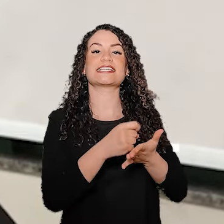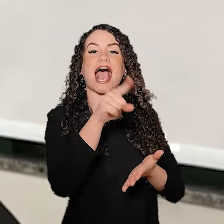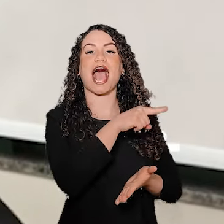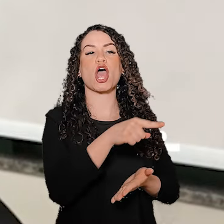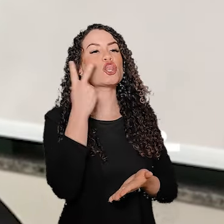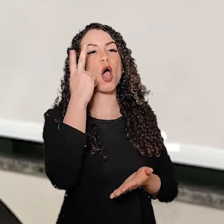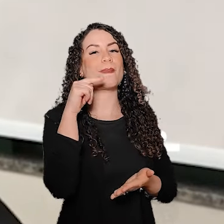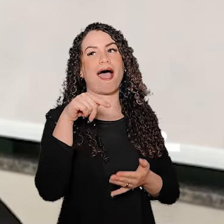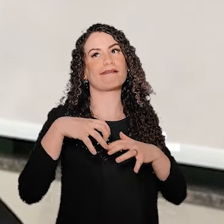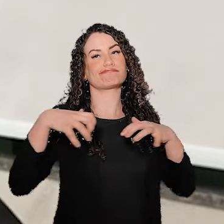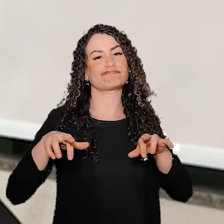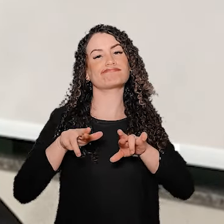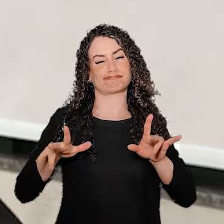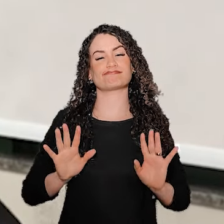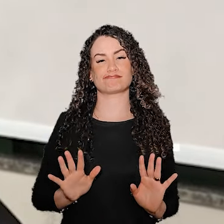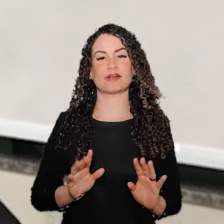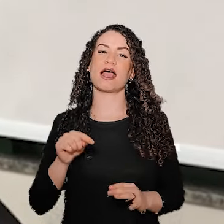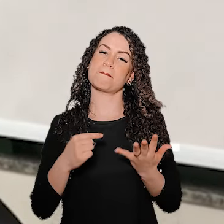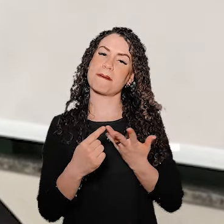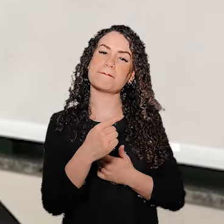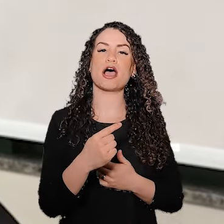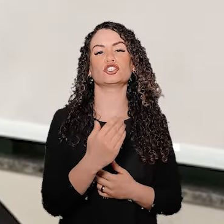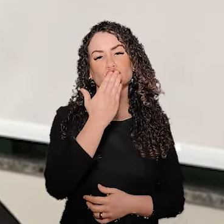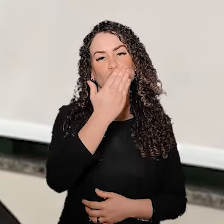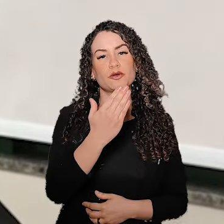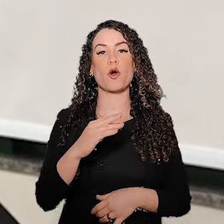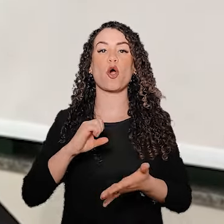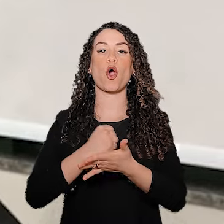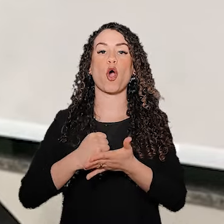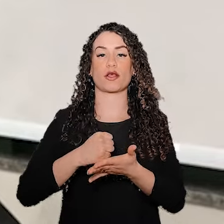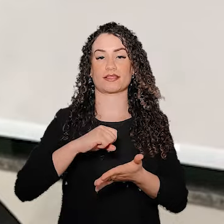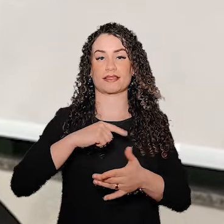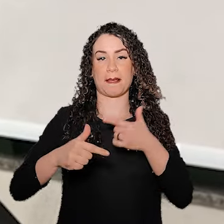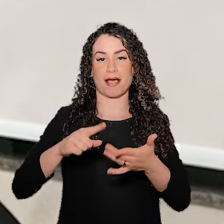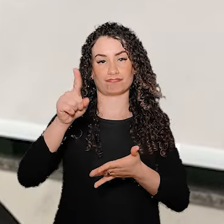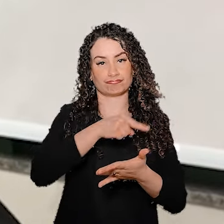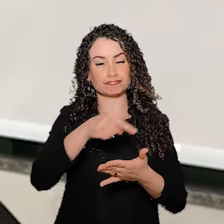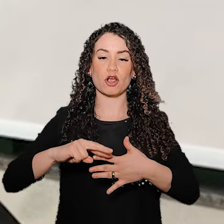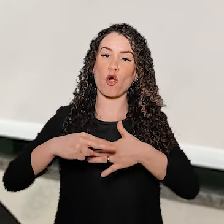Enfim, essas são as modalidades de extinção do contrato de trabalho, assim como as suas consequências.